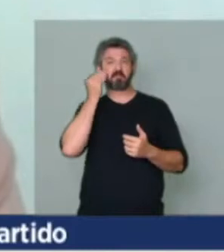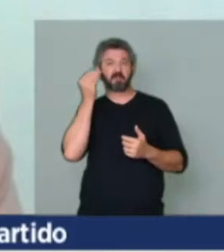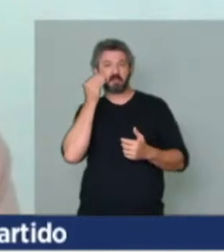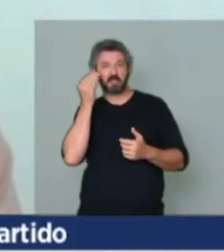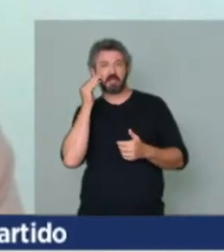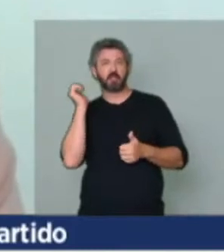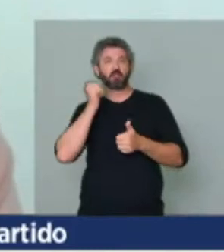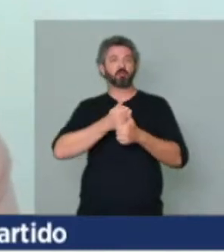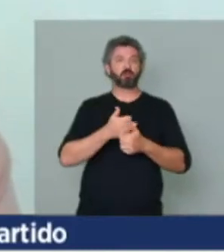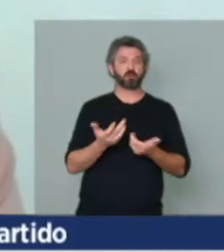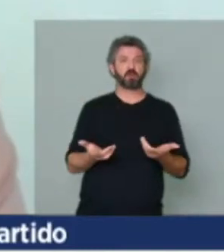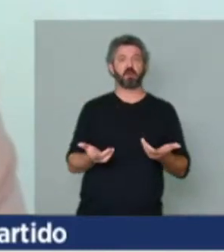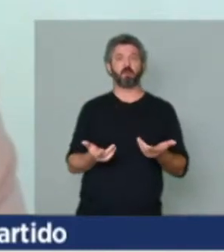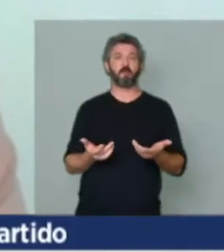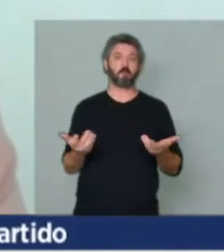ECONOMIA, COMO FOI DITO AÍ MAS É UMA POLÍTICA QUE VEM